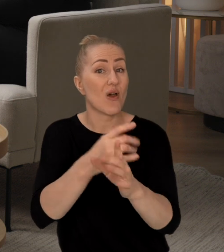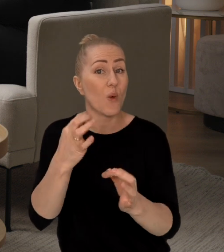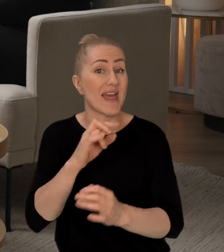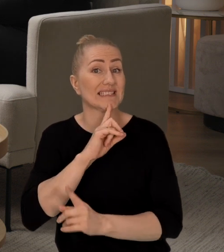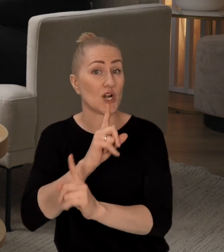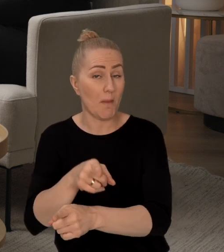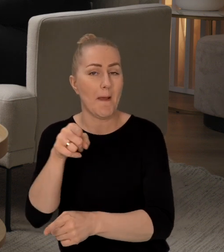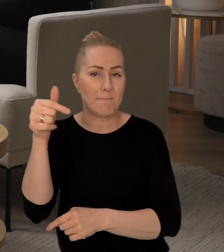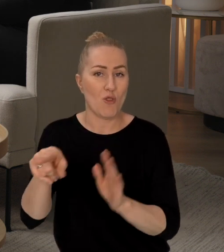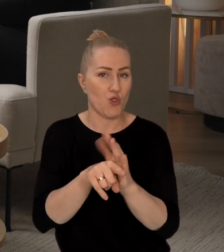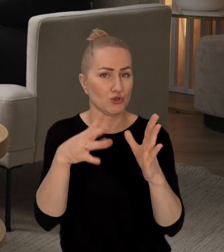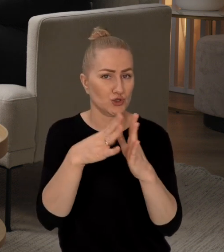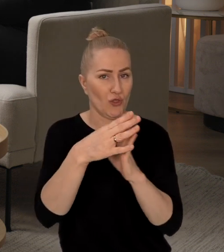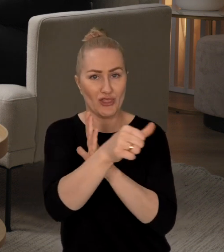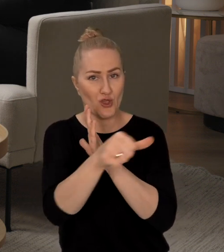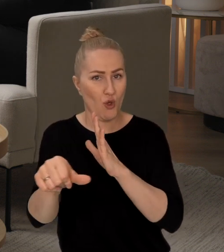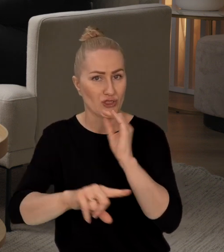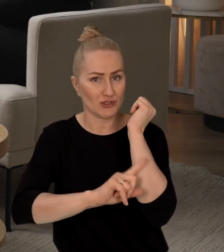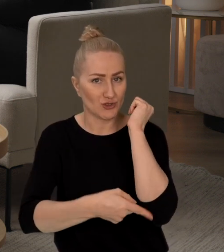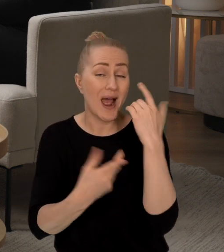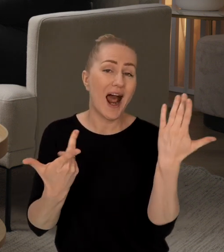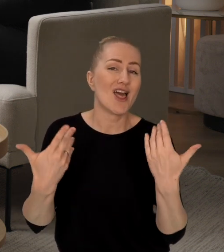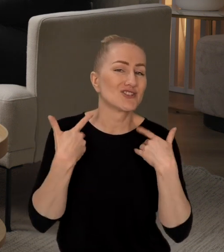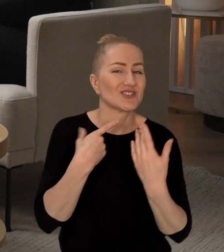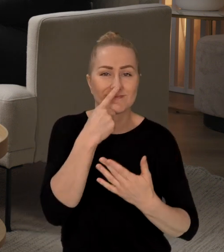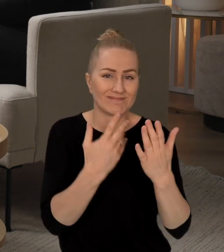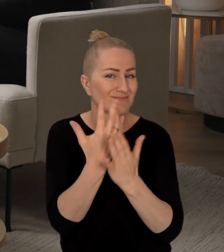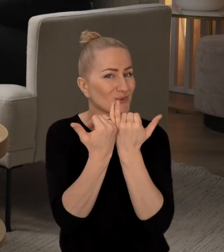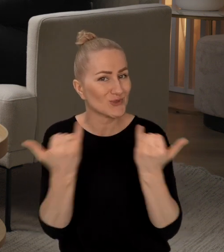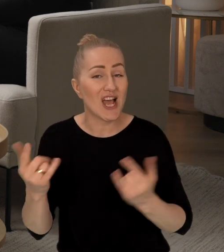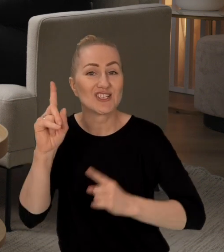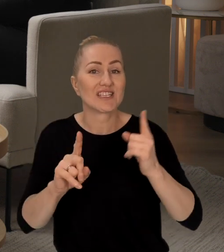Natomiast życie pisze różne scenariusze. Czasami pacjentki odwiedzają nas dopiero